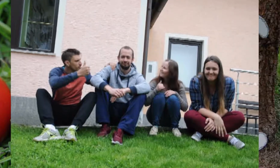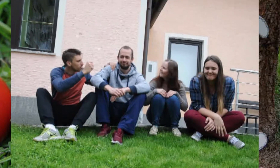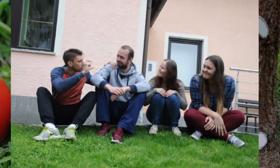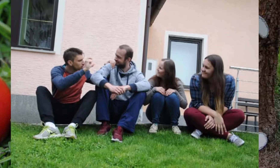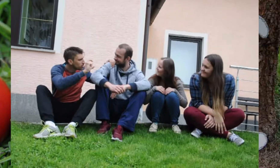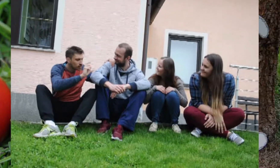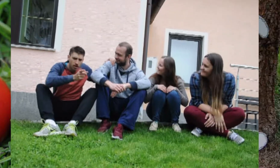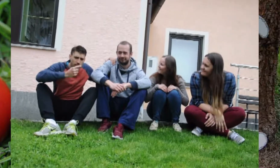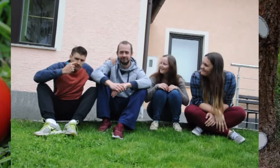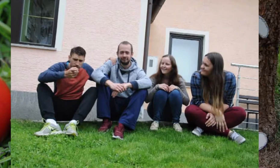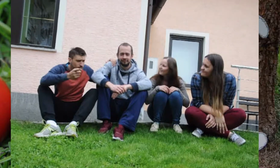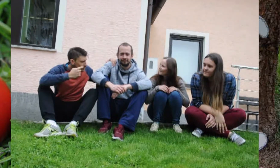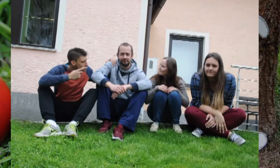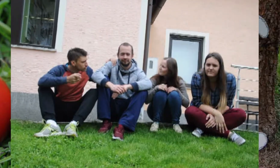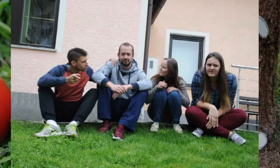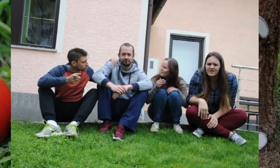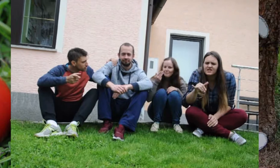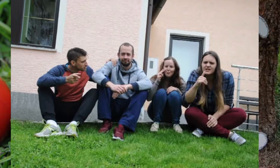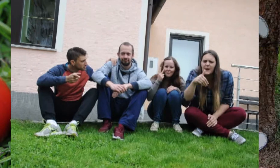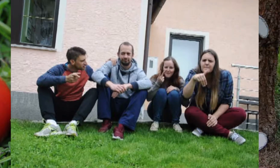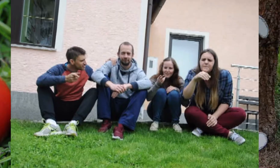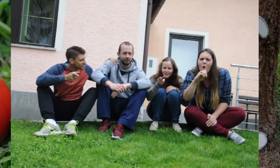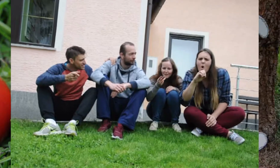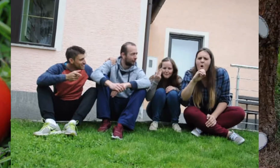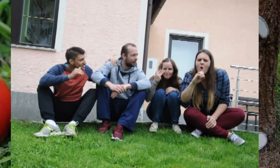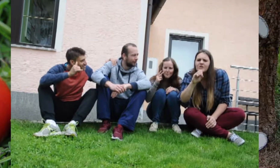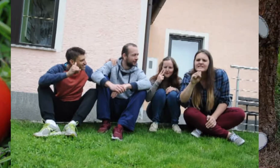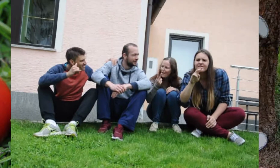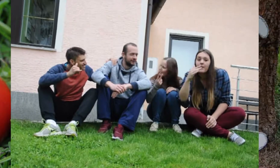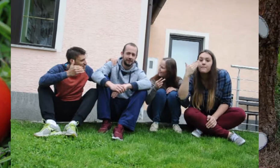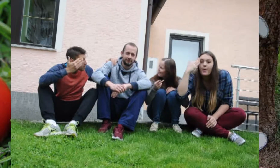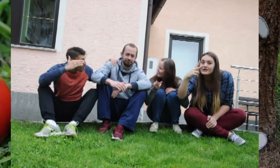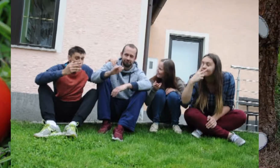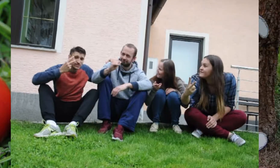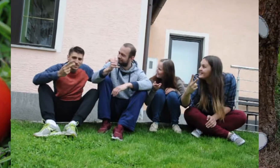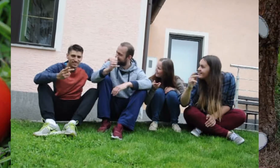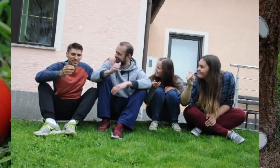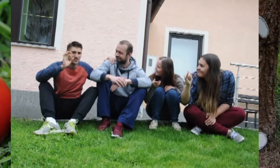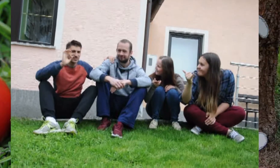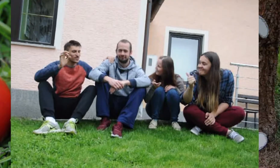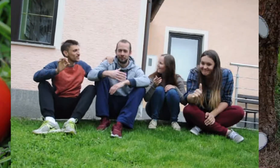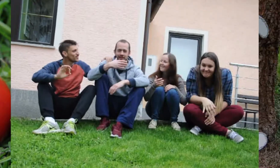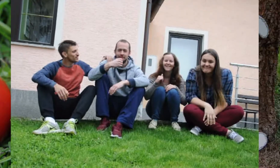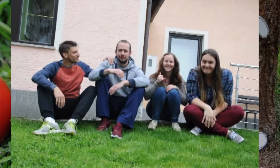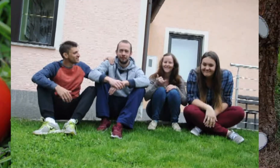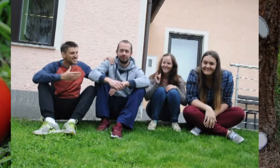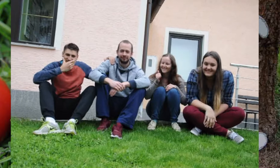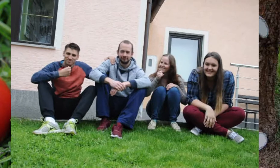Miloš: Hm, eno jajce tam stoji? Poglejte. Deja: Ja. M O O S V I D Uuuu, super. Lepo.